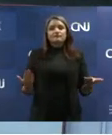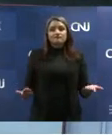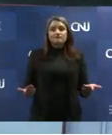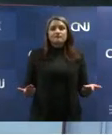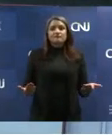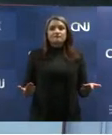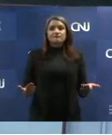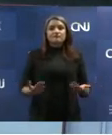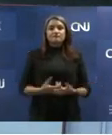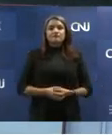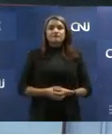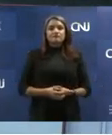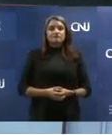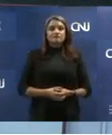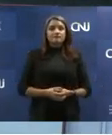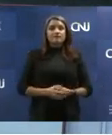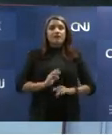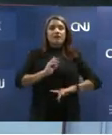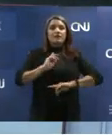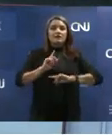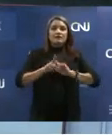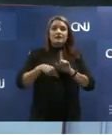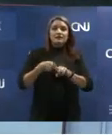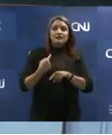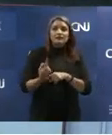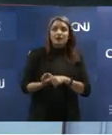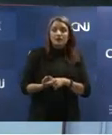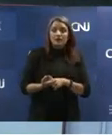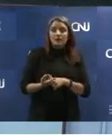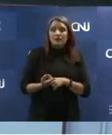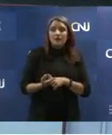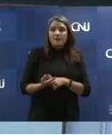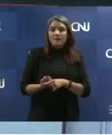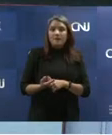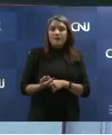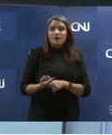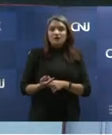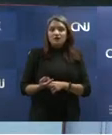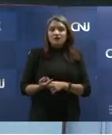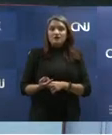depois é que esta situação, inclusive estivemos lá